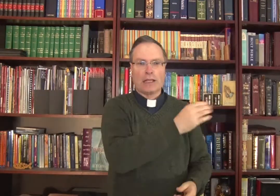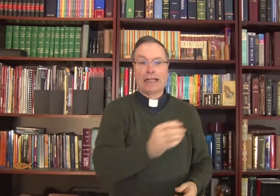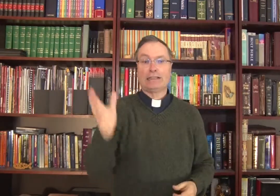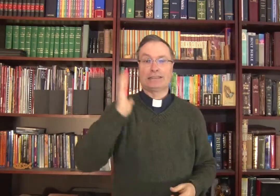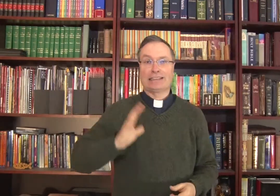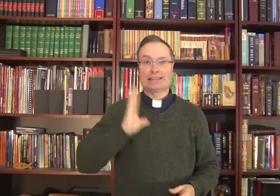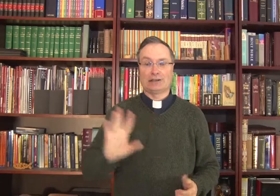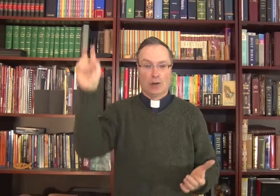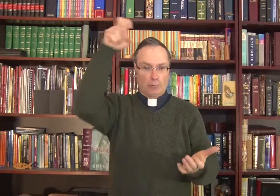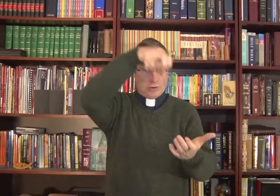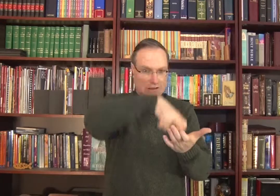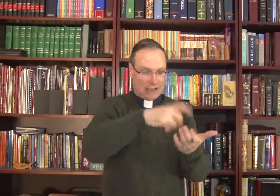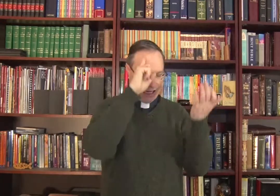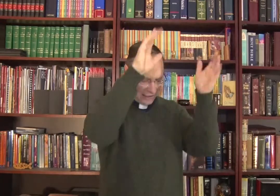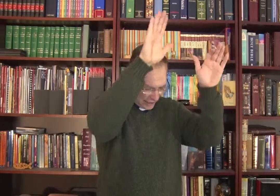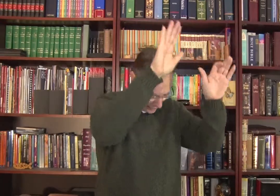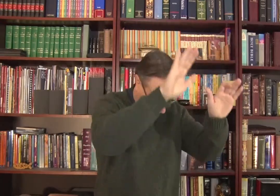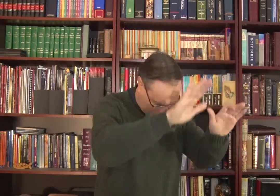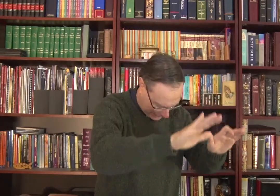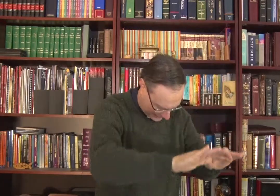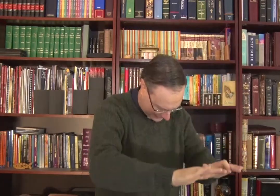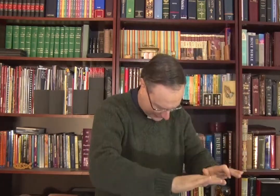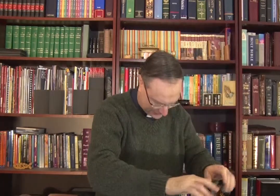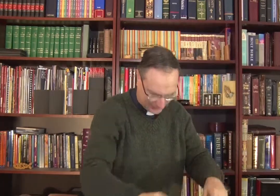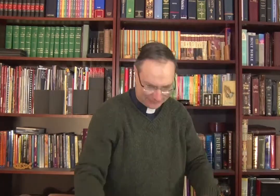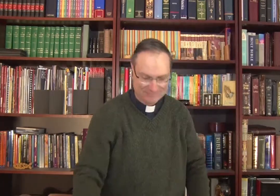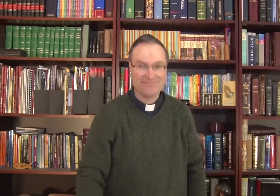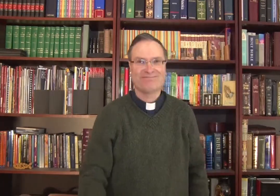Et les anciens se prosternèrent et adorèrent.